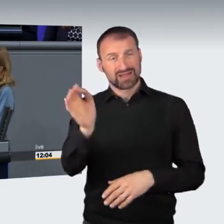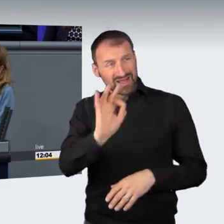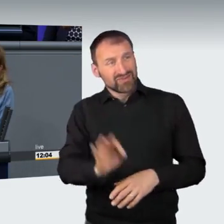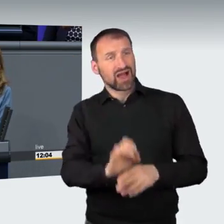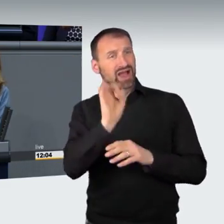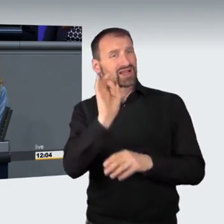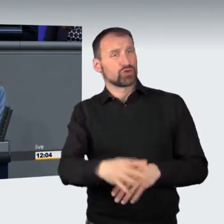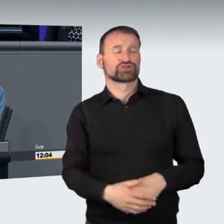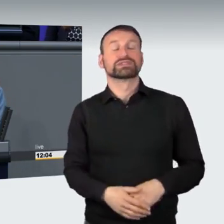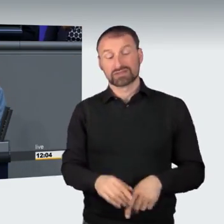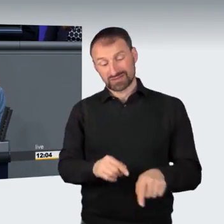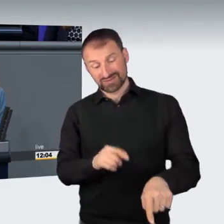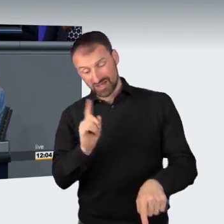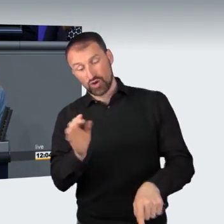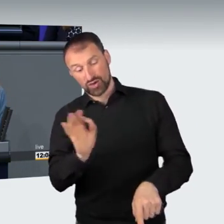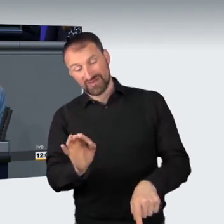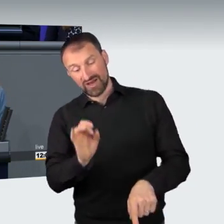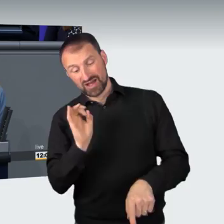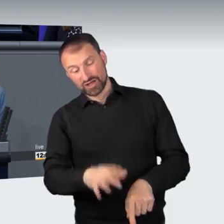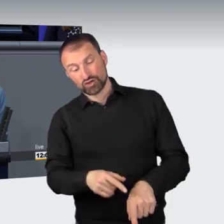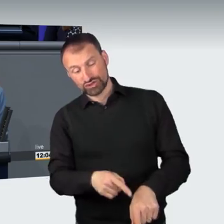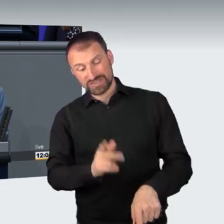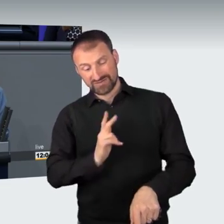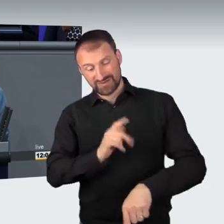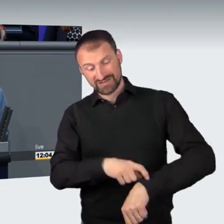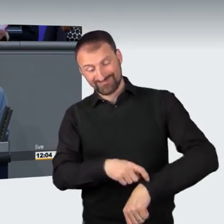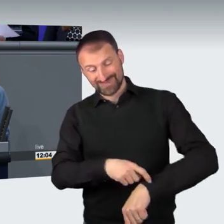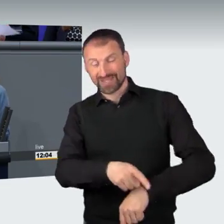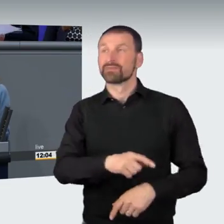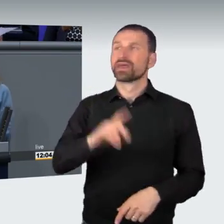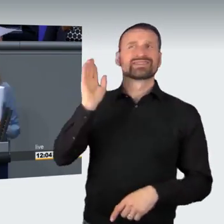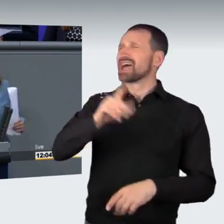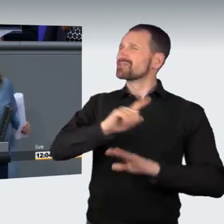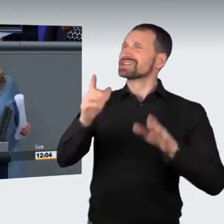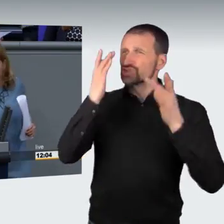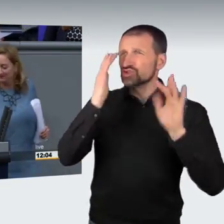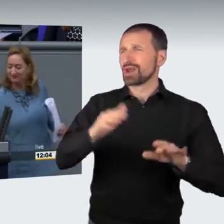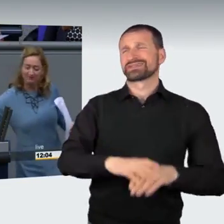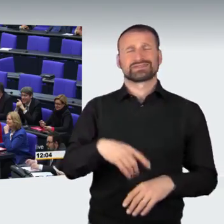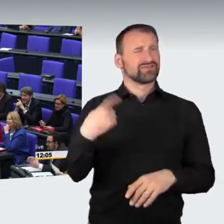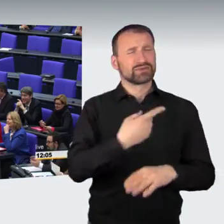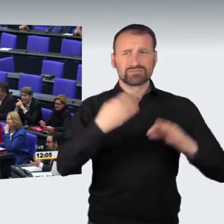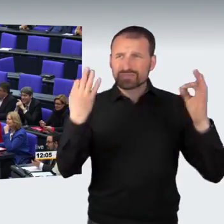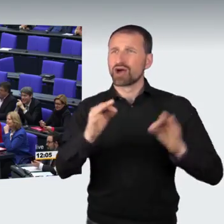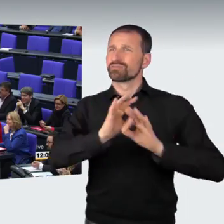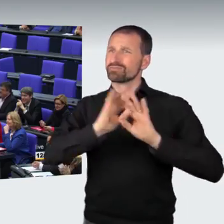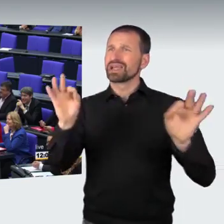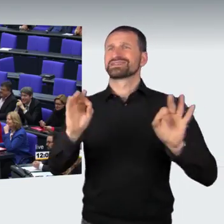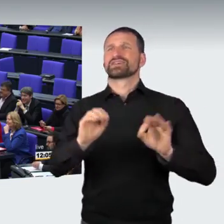(Sprecherwechsel): Das dürfen Sie nicht zulassen. Wir brauchen einen besseren Kündigungsschutz für Mieterinnen und Mieter und auch für die kleinen Läden. Vielen Dank.